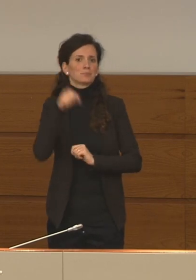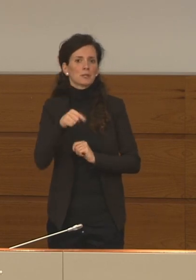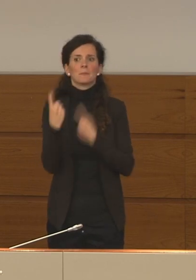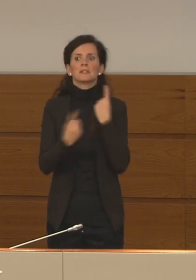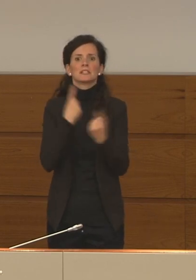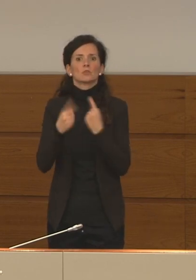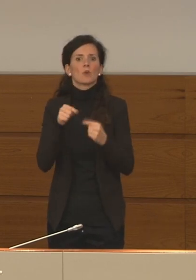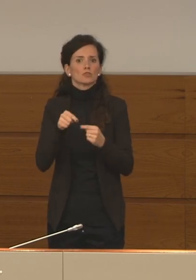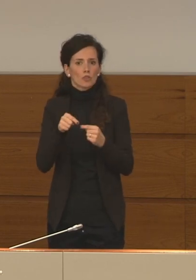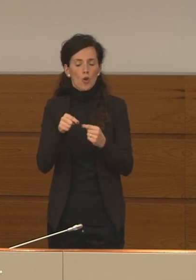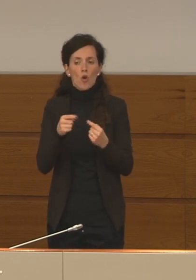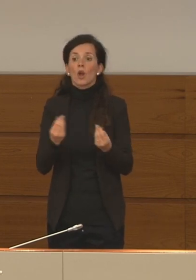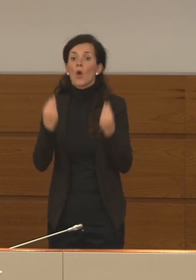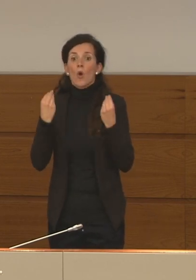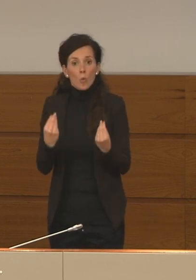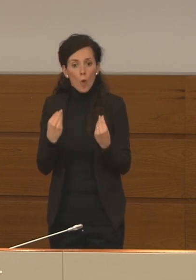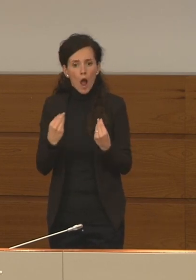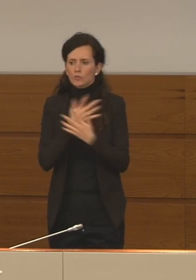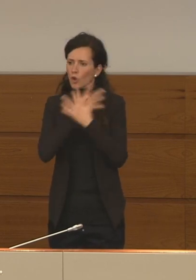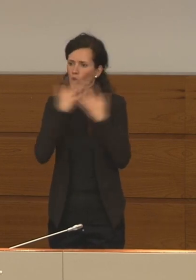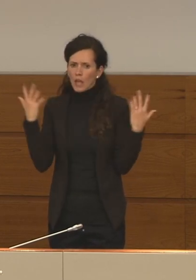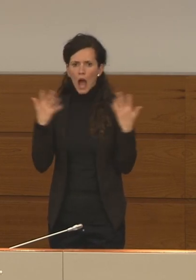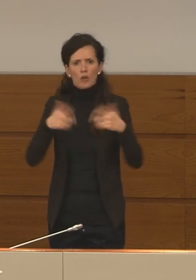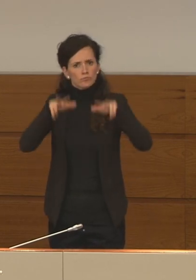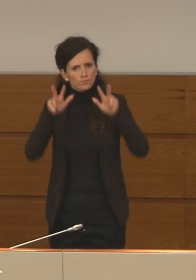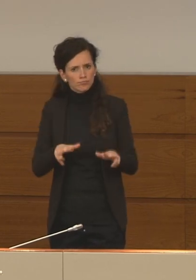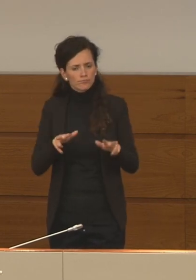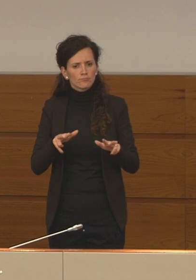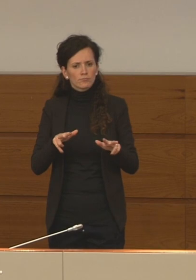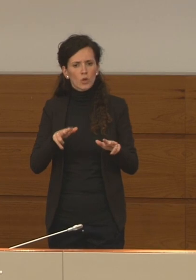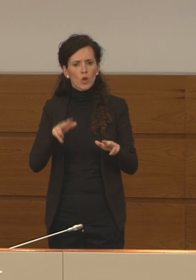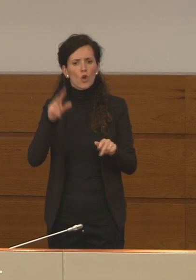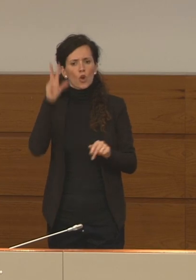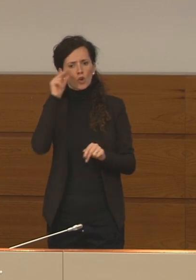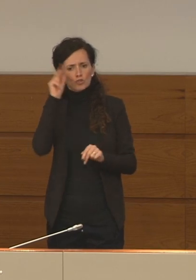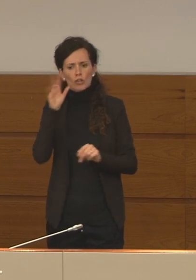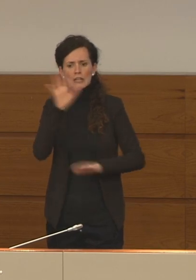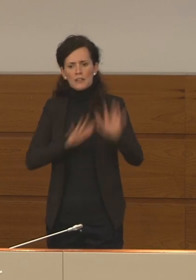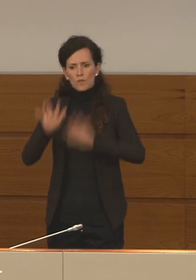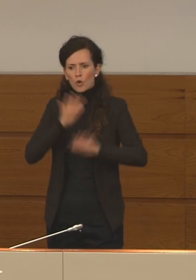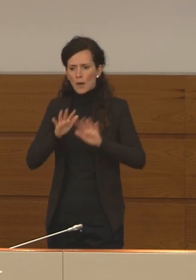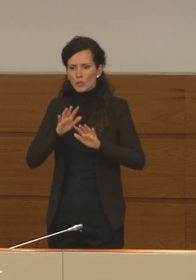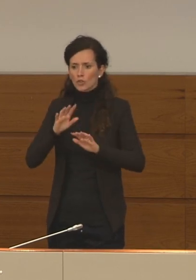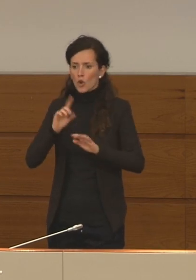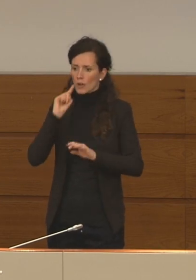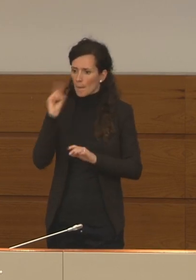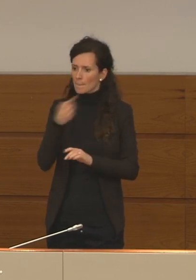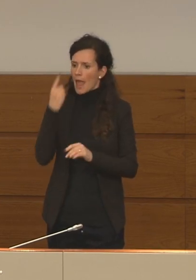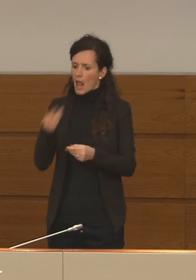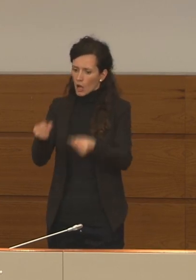consolidare delle conoscenze che cambino questo dato certamente lo acquisiremo ma